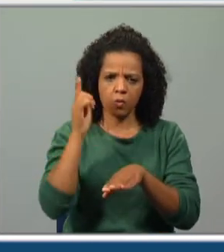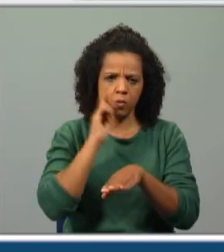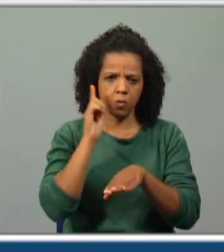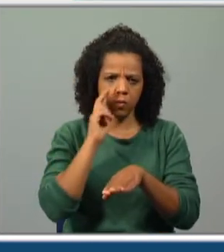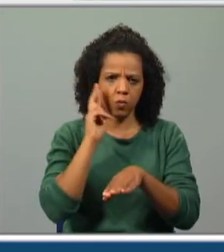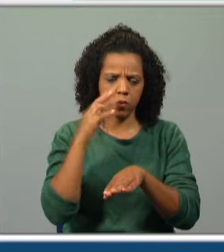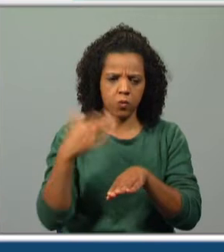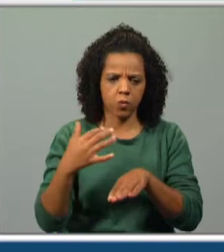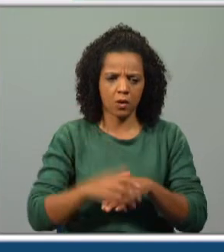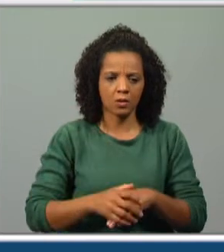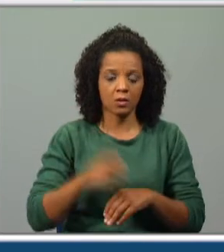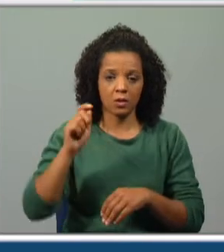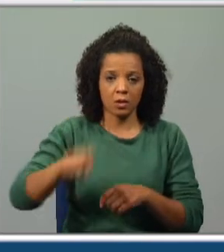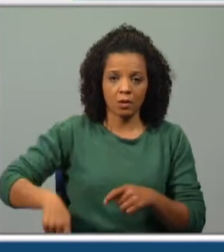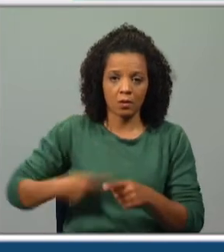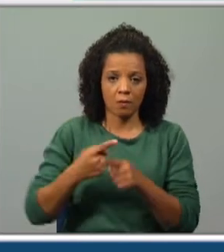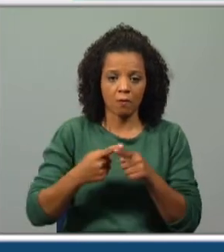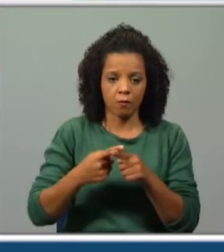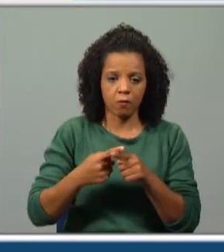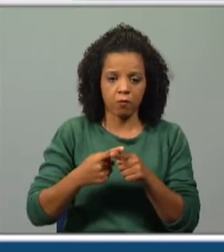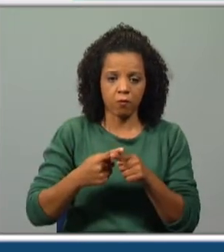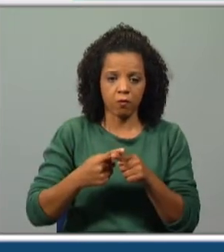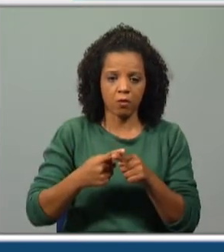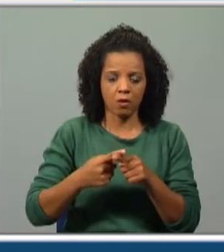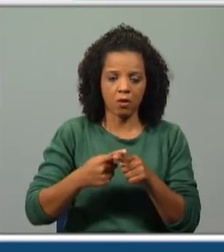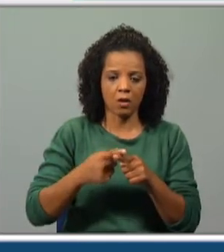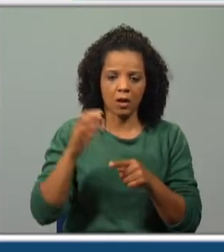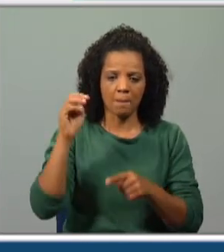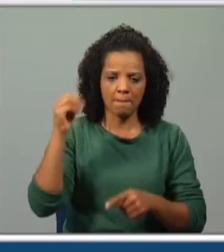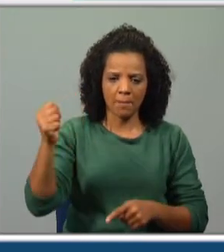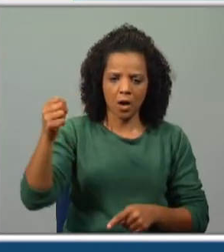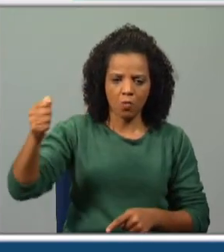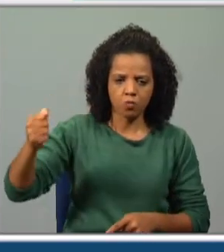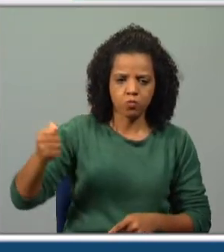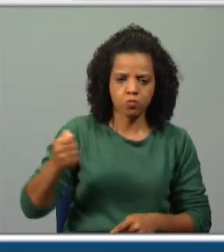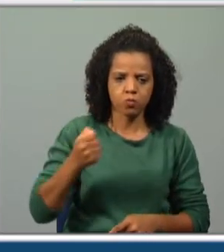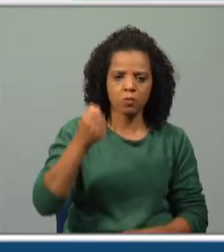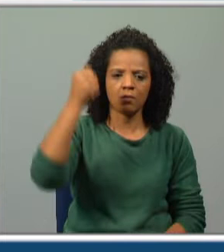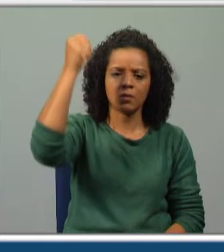agarrar o punhal e com ele apertado fortemente na mão apontando para o céu 抓住匕首並緊緊握住手中有力的指著天空